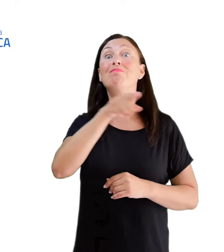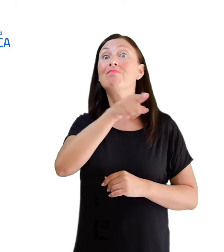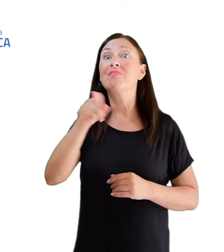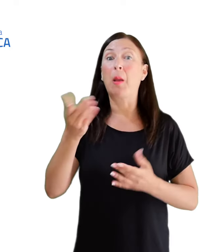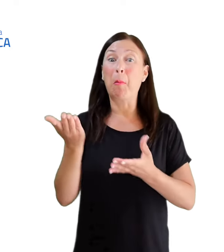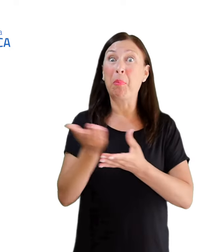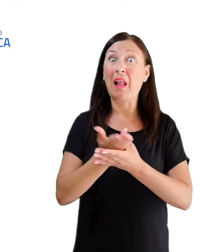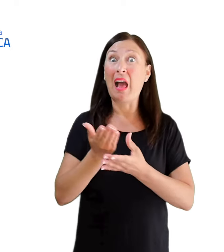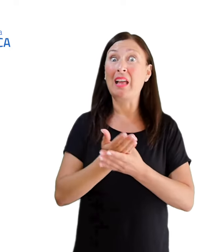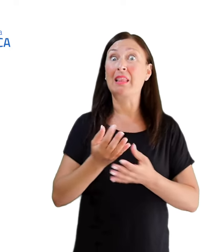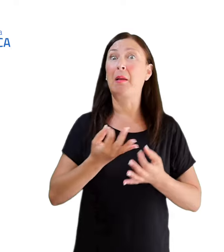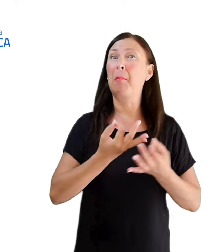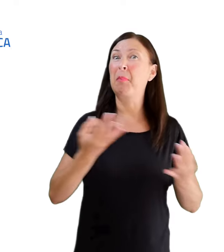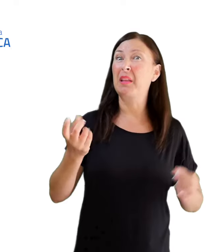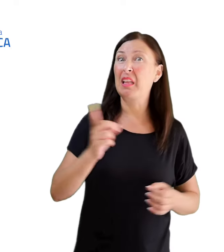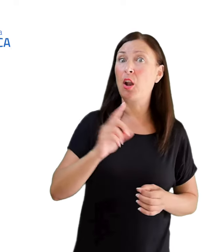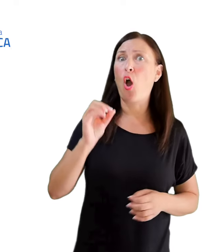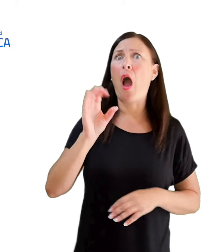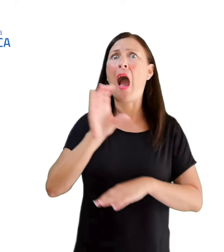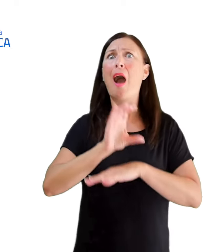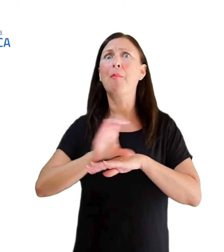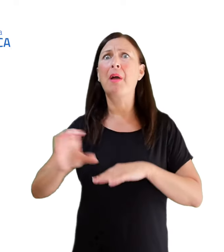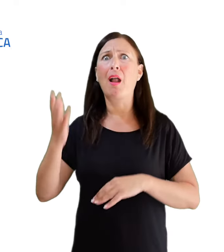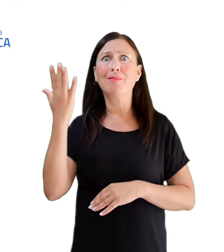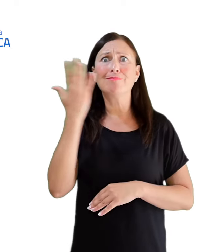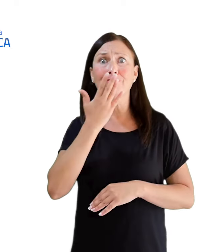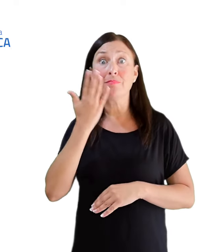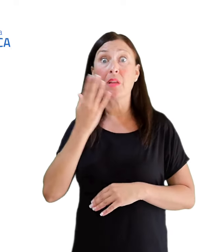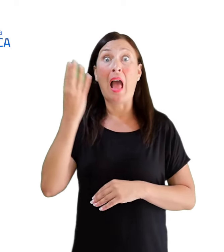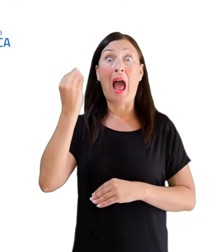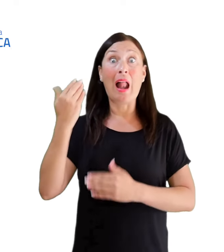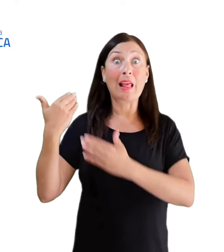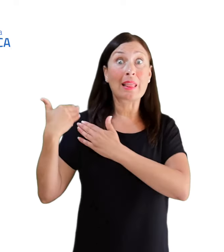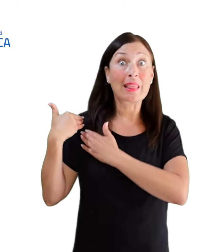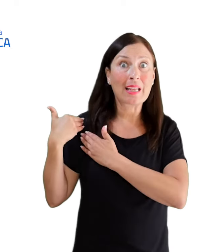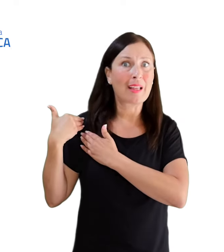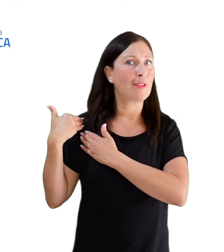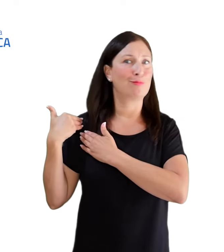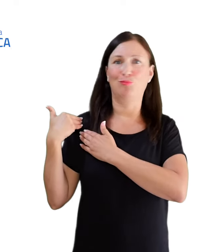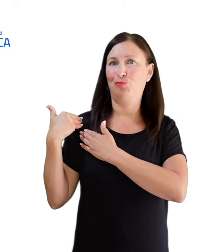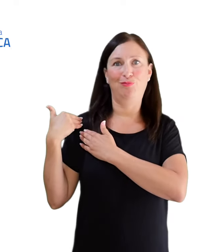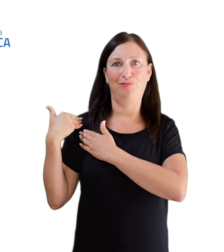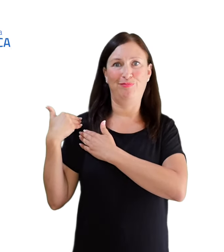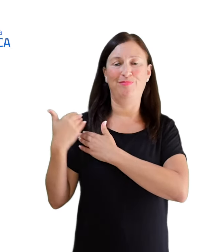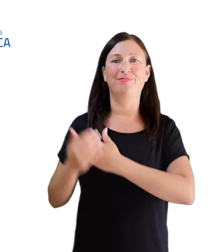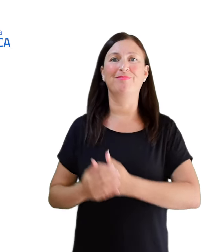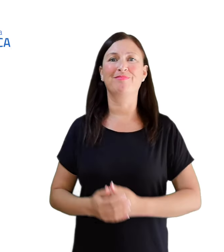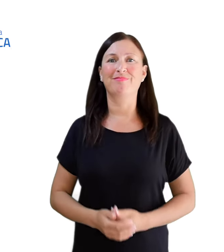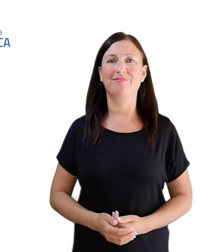L’ENS non si assume nessuna responsabilità per eventuali disguidi dovuti a comunicazioni inesatte o mancanti.